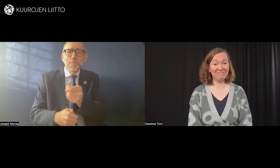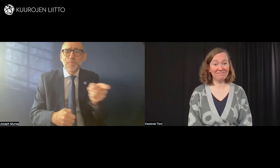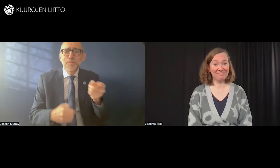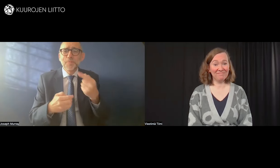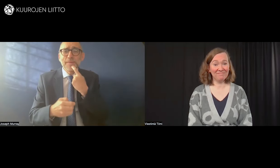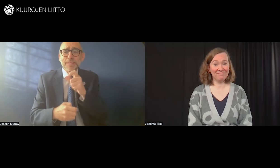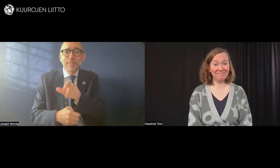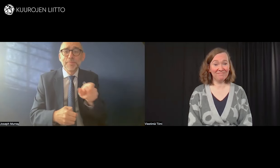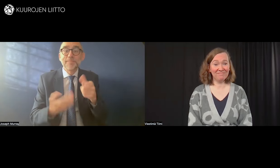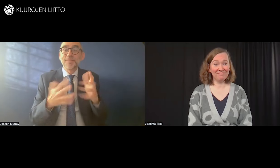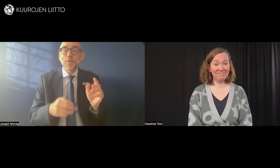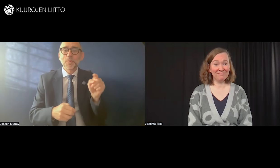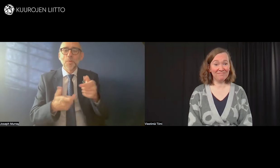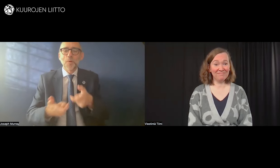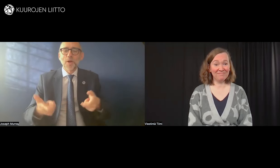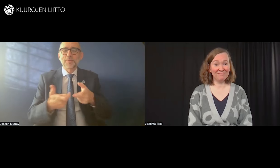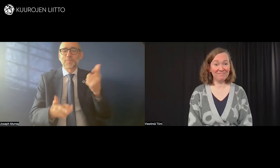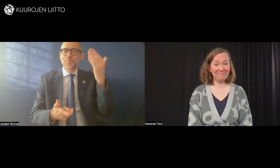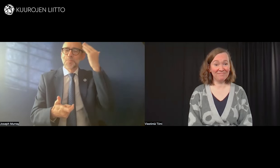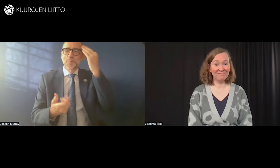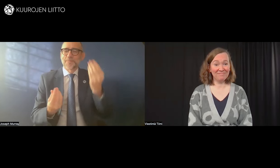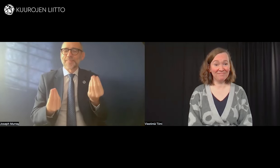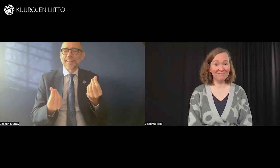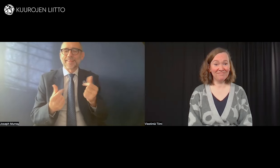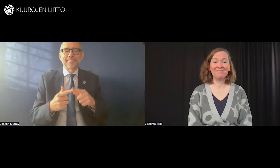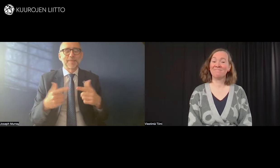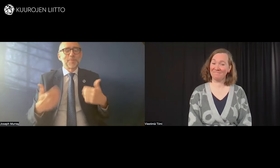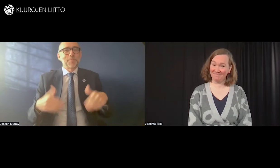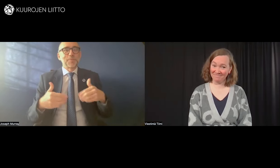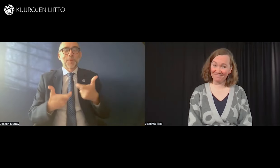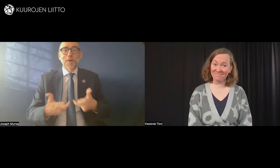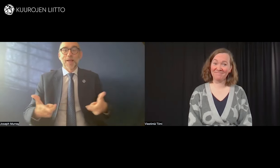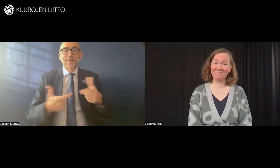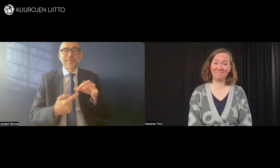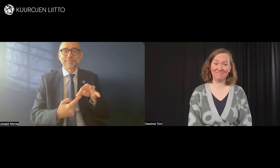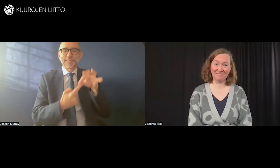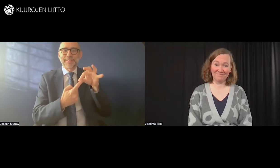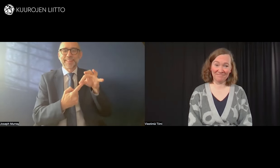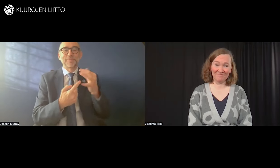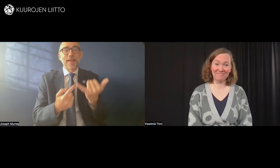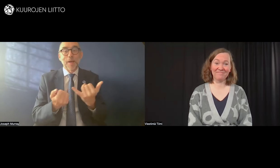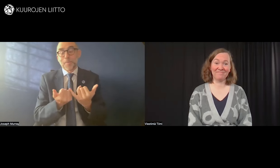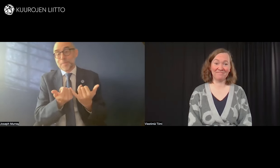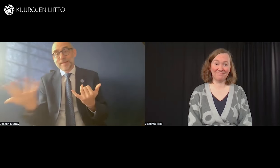Te suomalaiset tiedätte jo, miten erityislaatuinen tunnelma maailmankongressissa on.